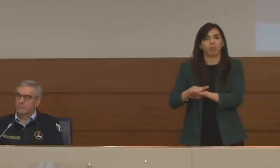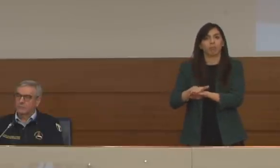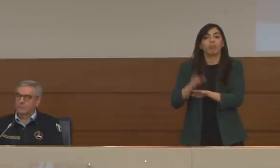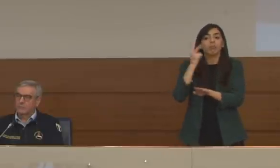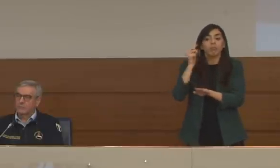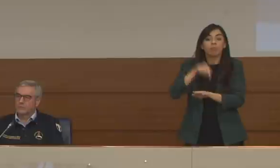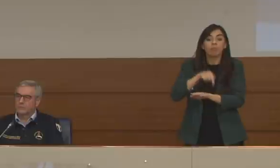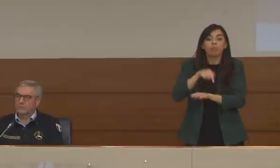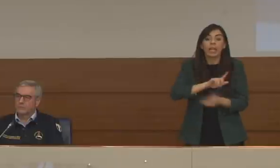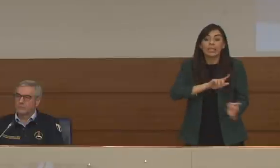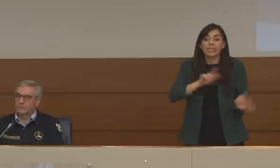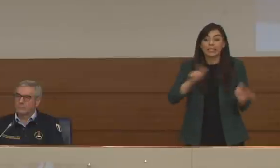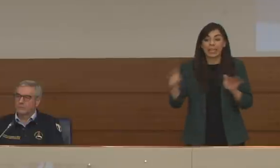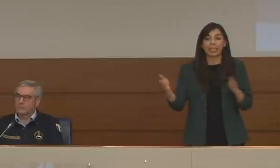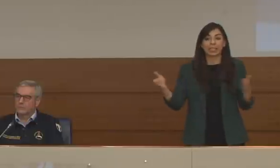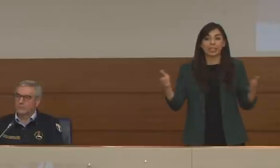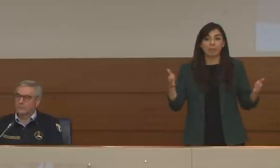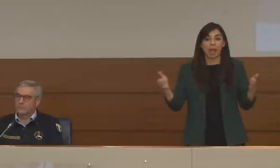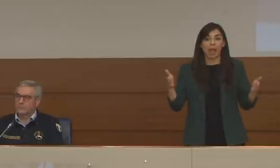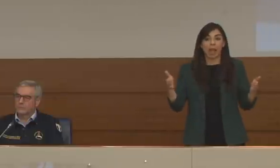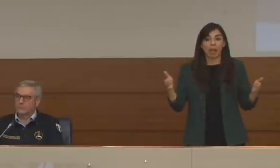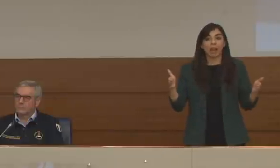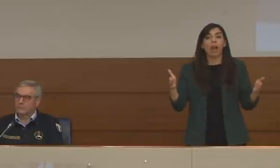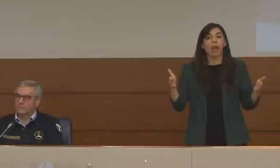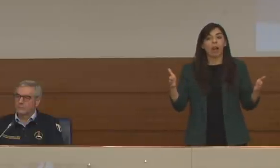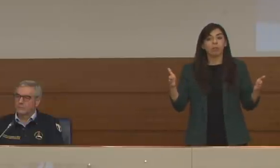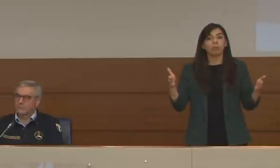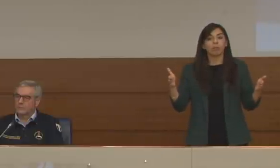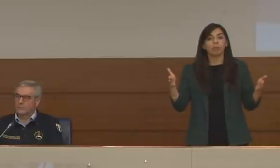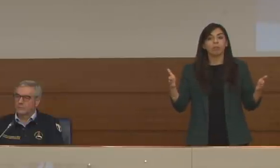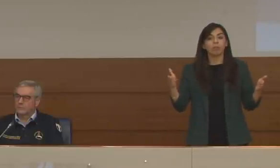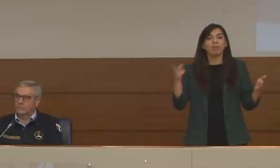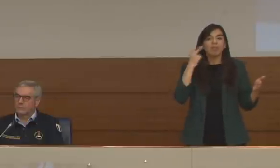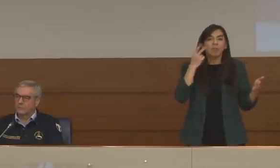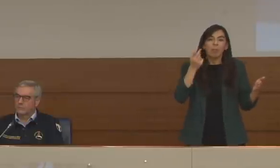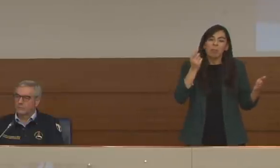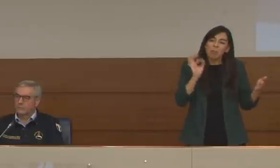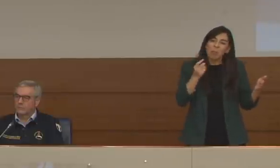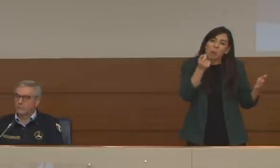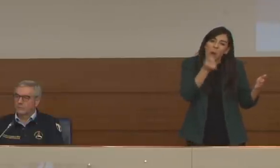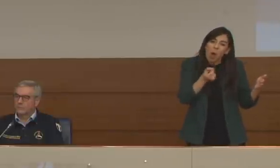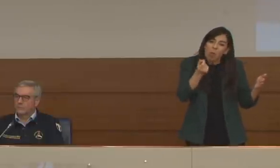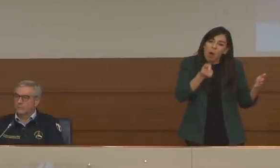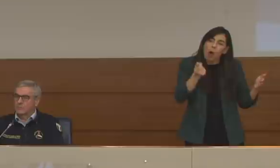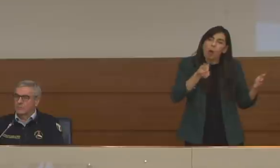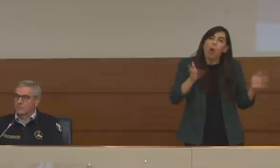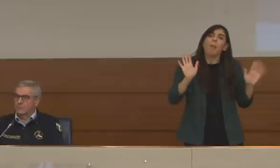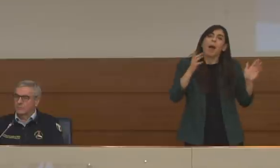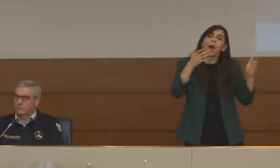sostanzialmente il numero è andato sempre calando, anche se in misura meno